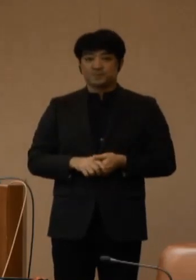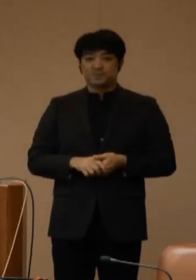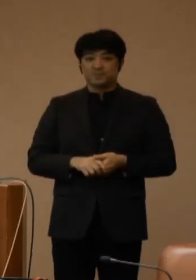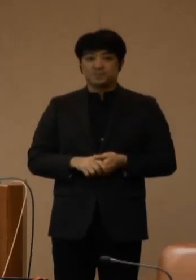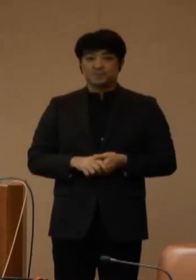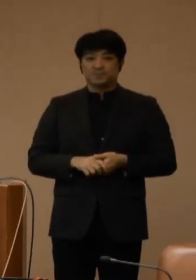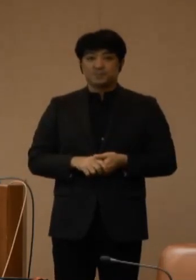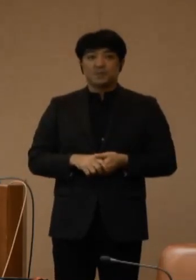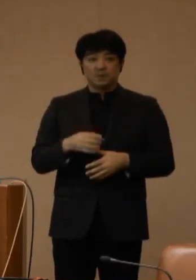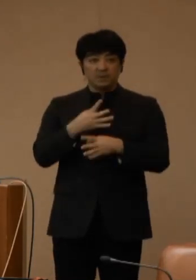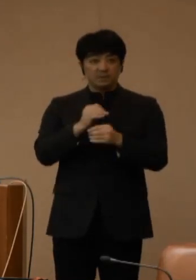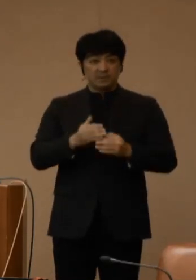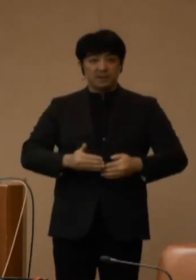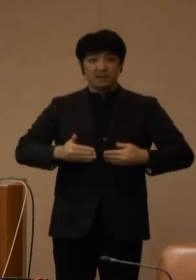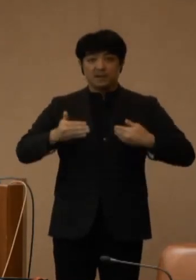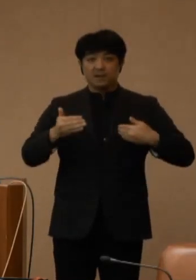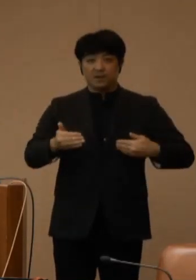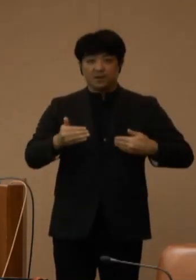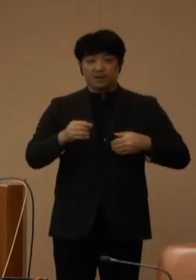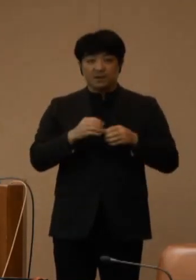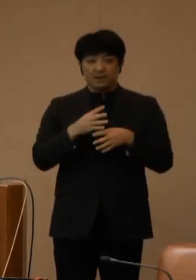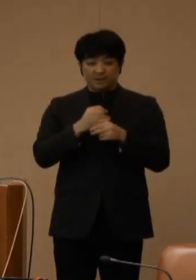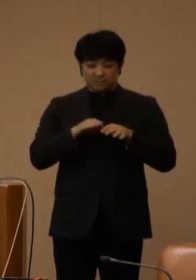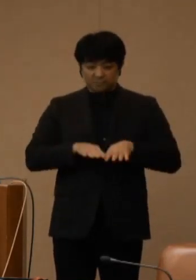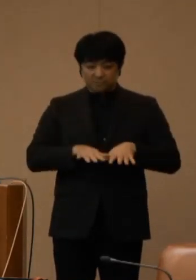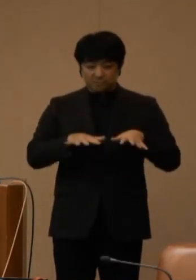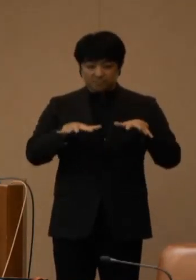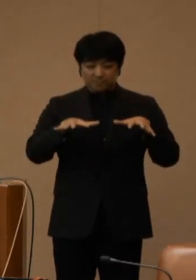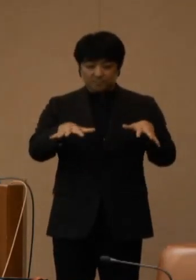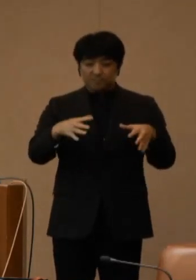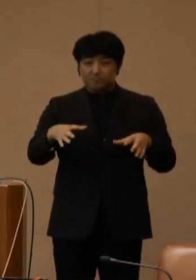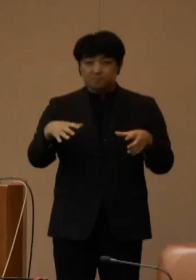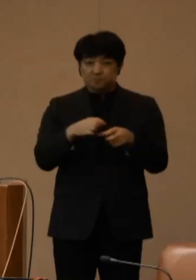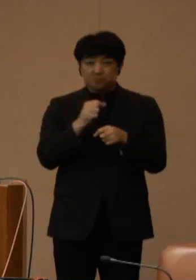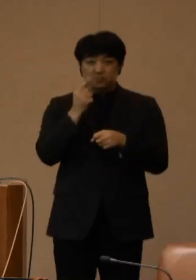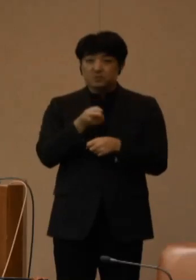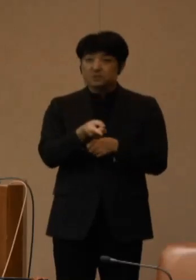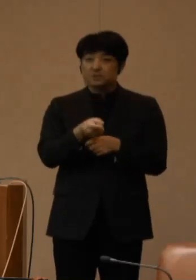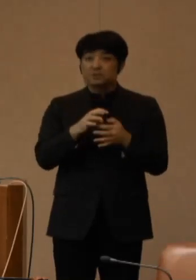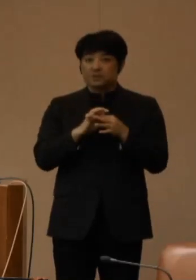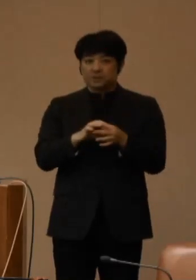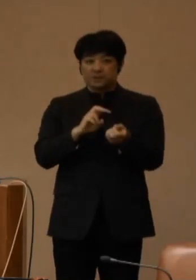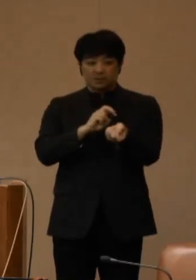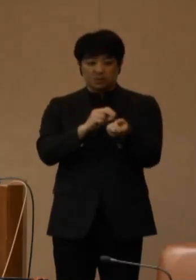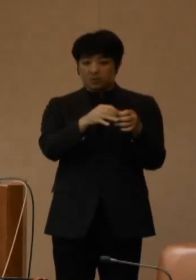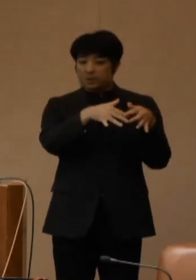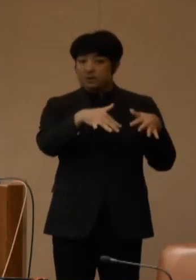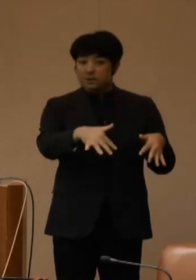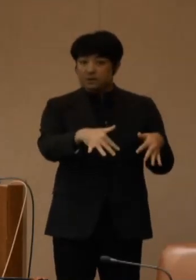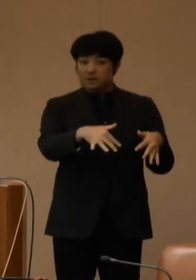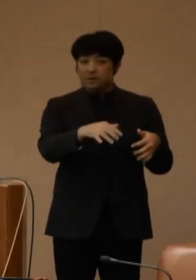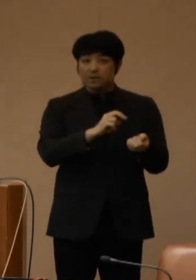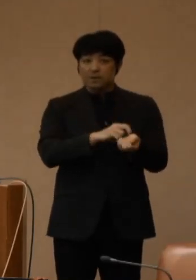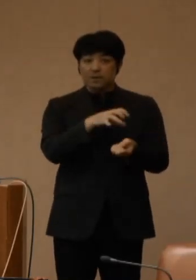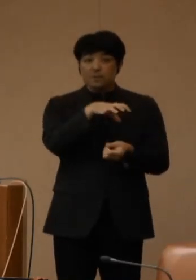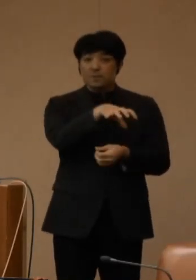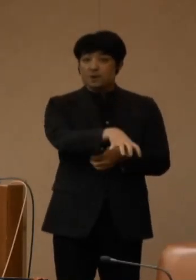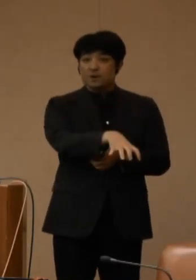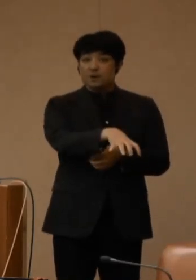長い間、感染が収まらないことで県内の医療現場では医療従事者が、疲弊し